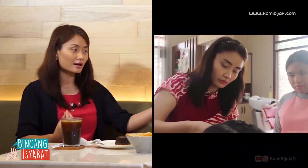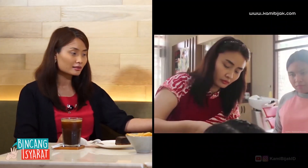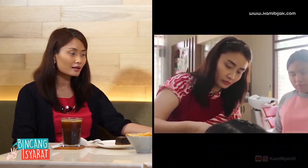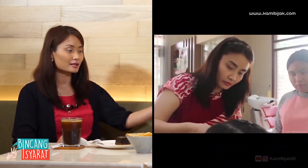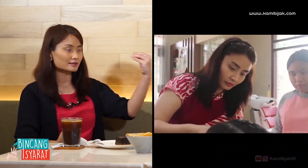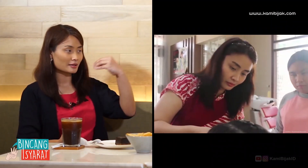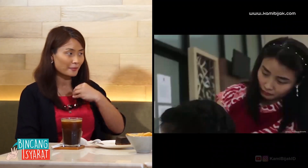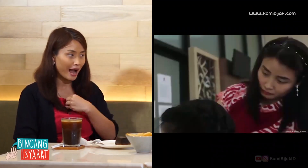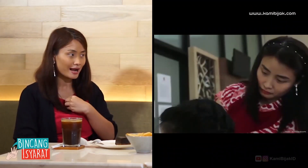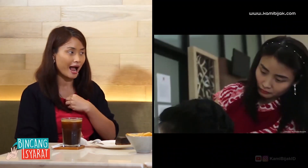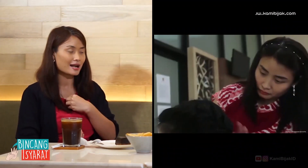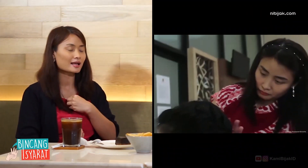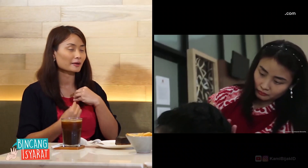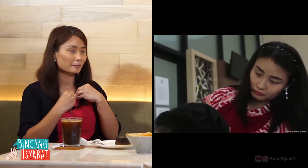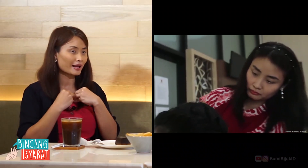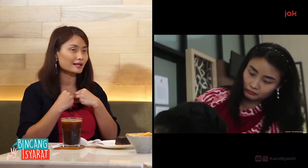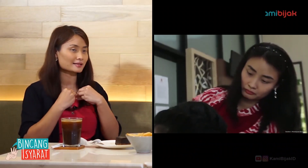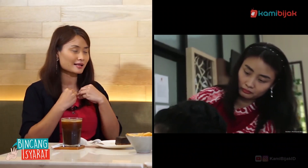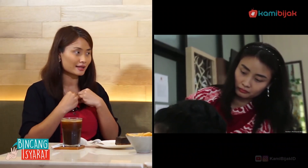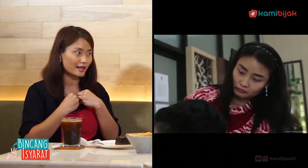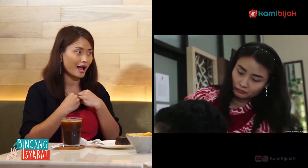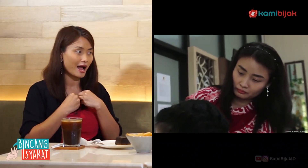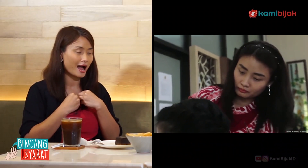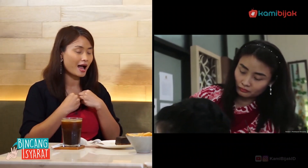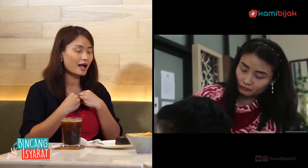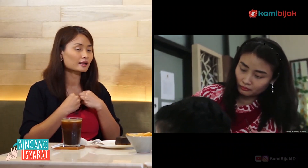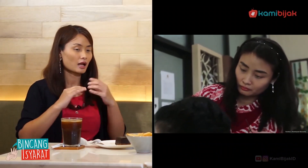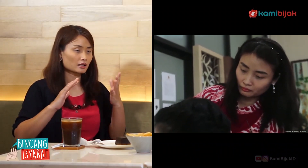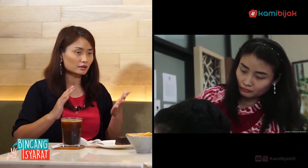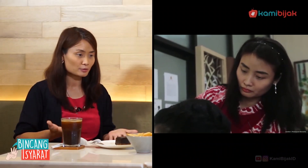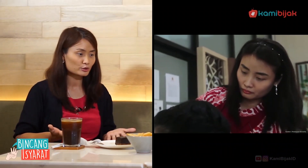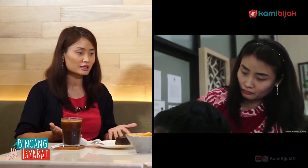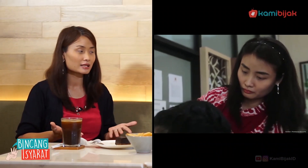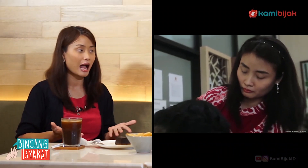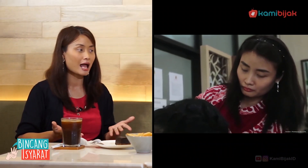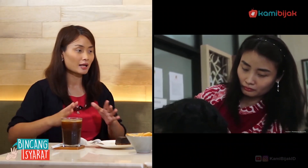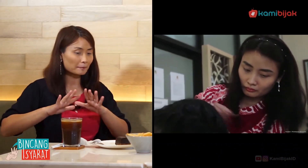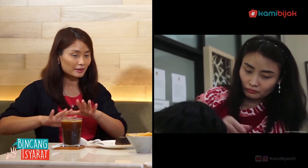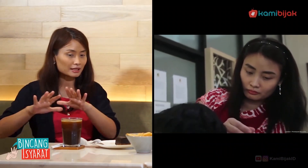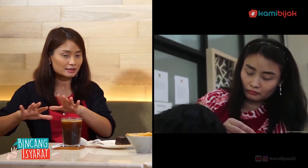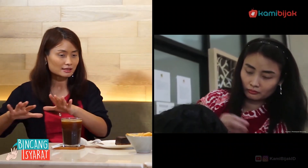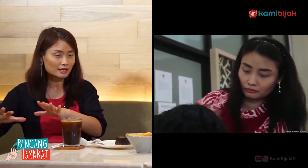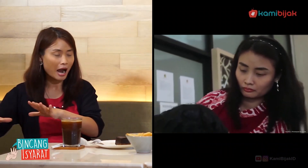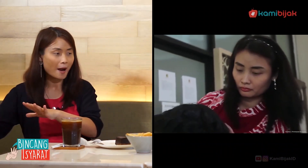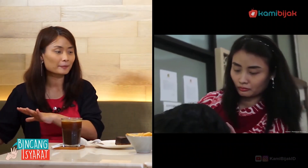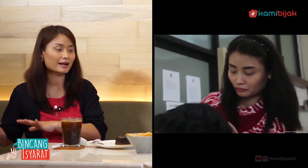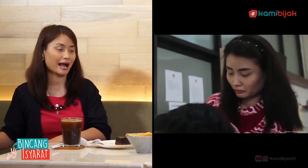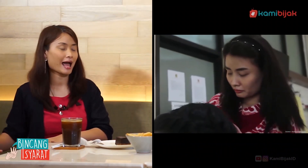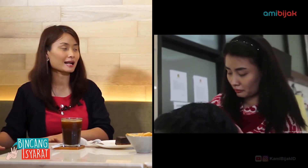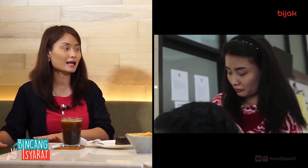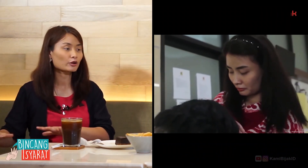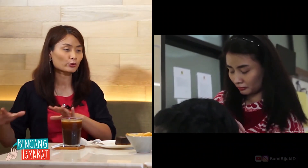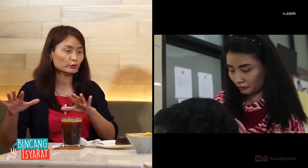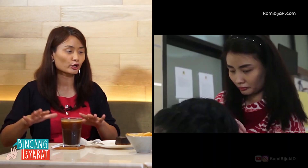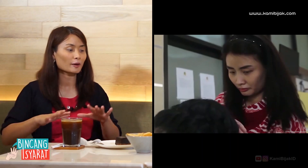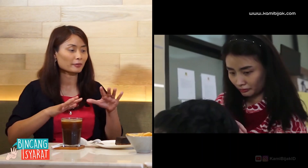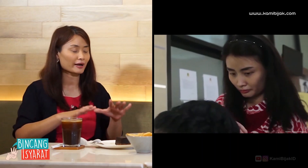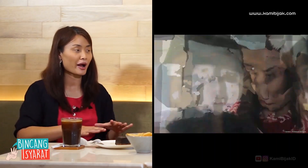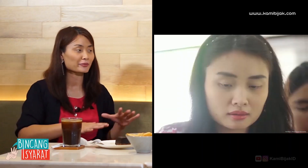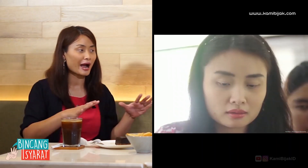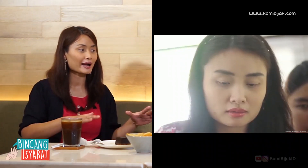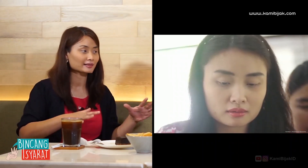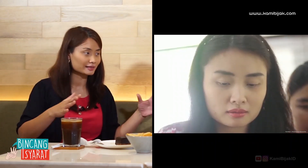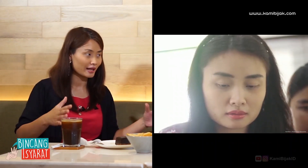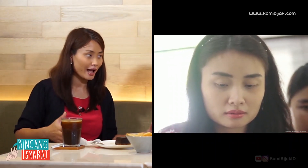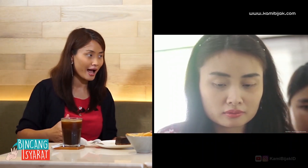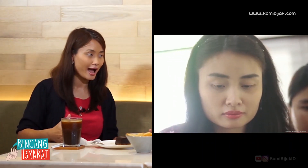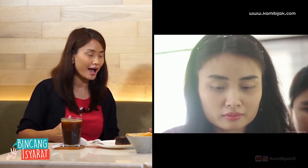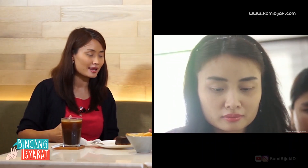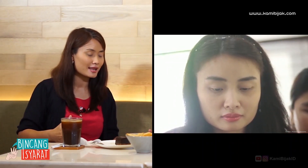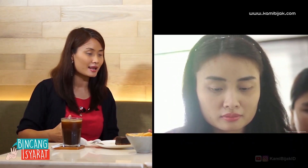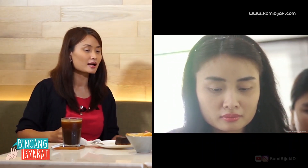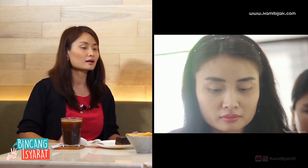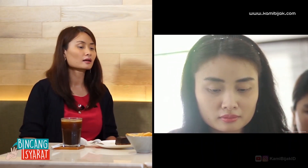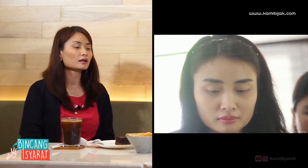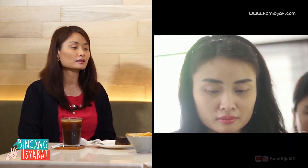Diterjemahkan kepada saya, kemudian saya menyiapkan untuk perawatan.